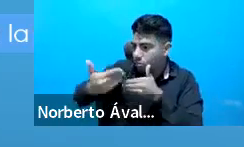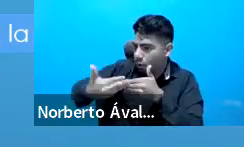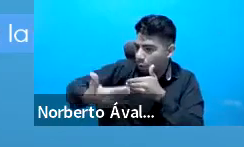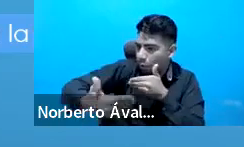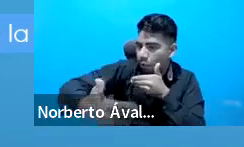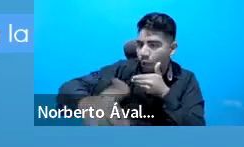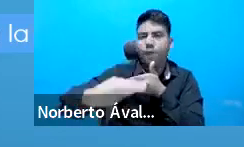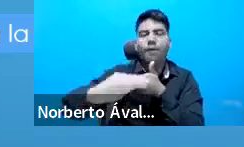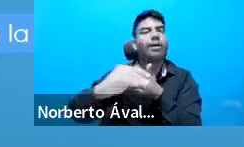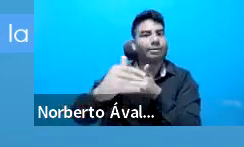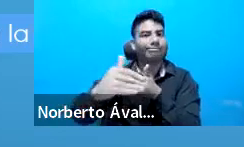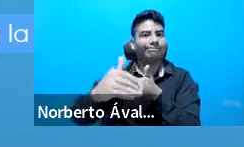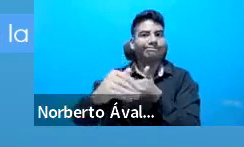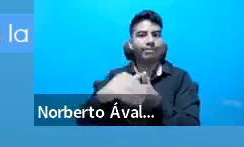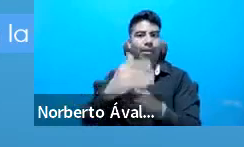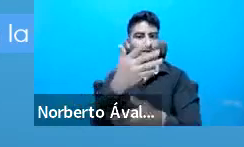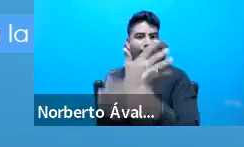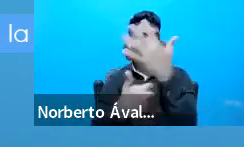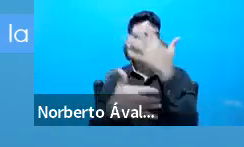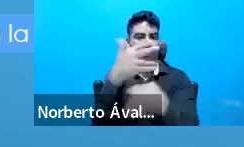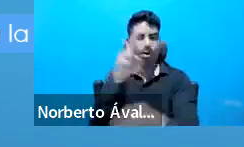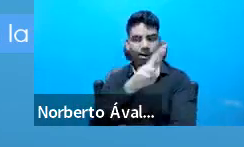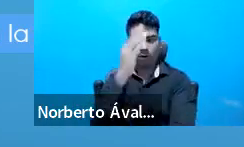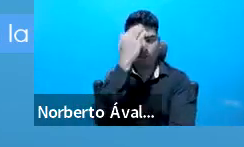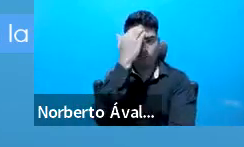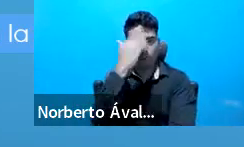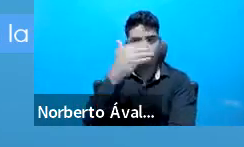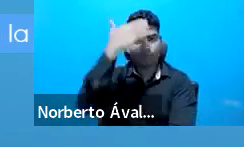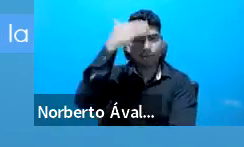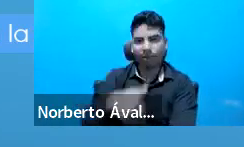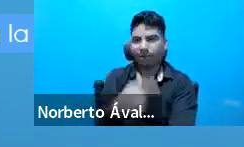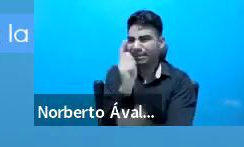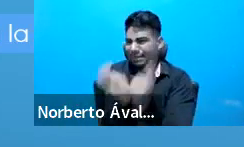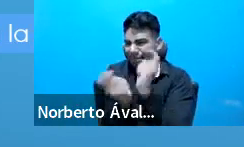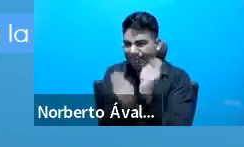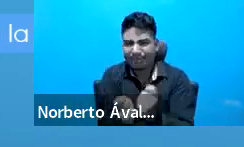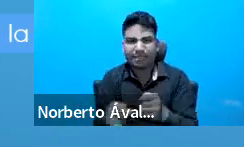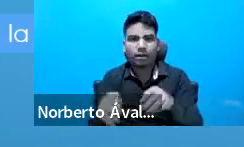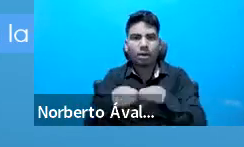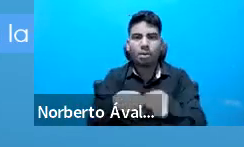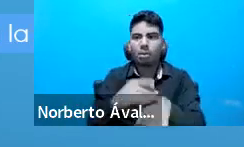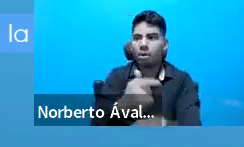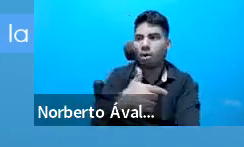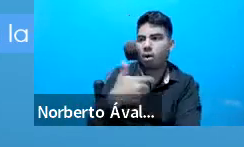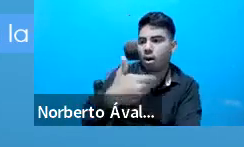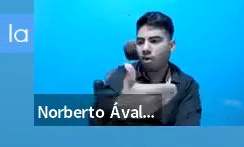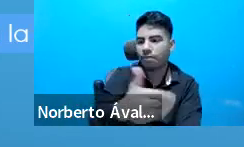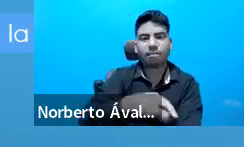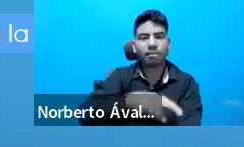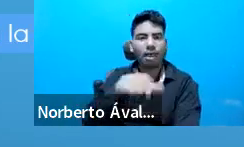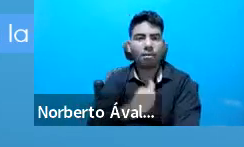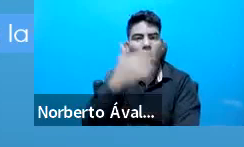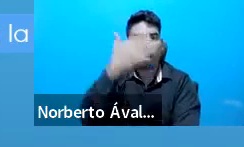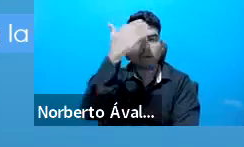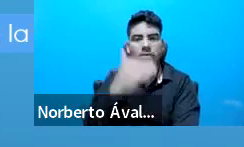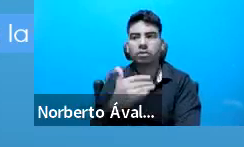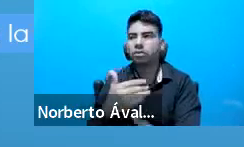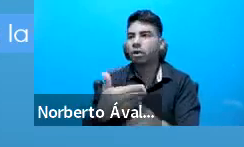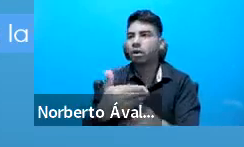pieza como otra era en donde se empieza a analizar analizar la lengua de señas a a reconocerlas y a a reconocerlas y a valorarlas a reconocerlas y a valorarlas. entonces se vuelven a conciliar